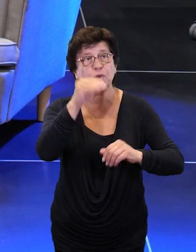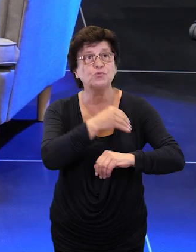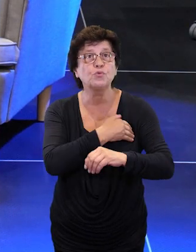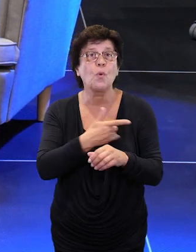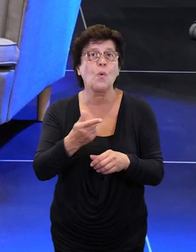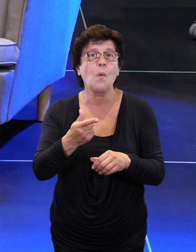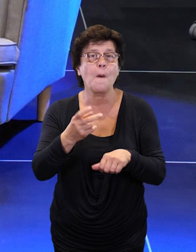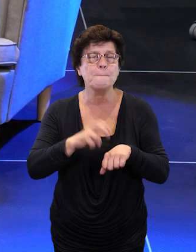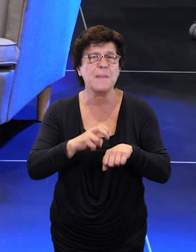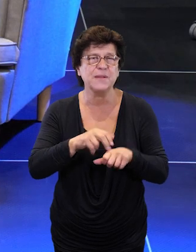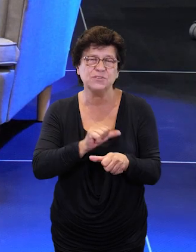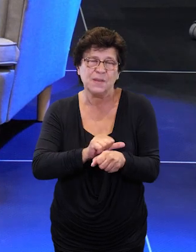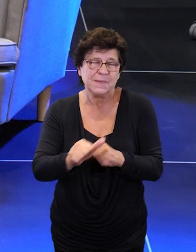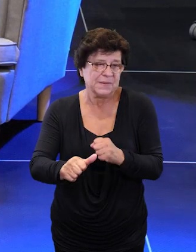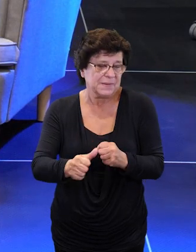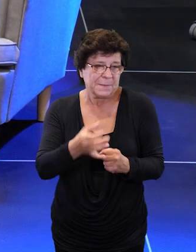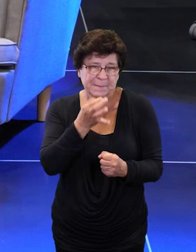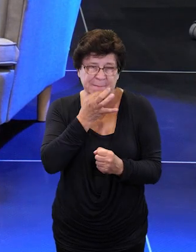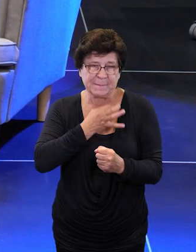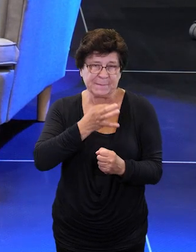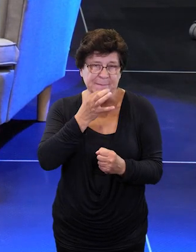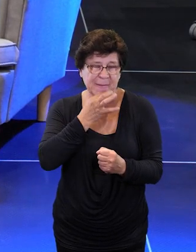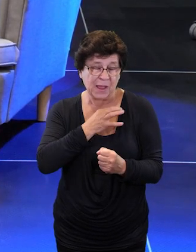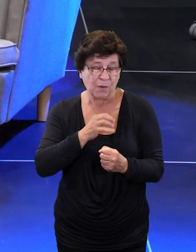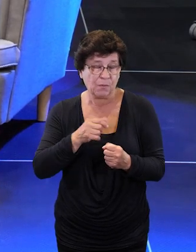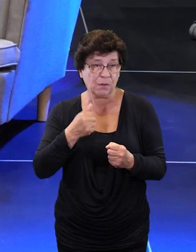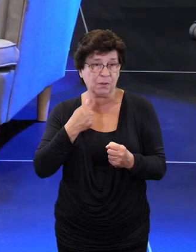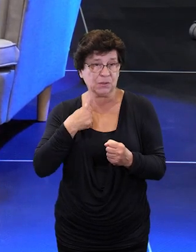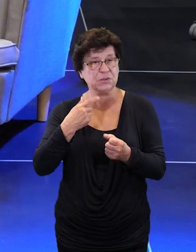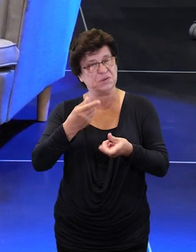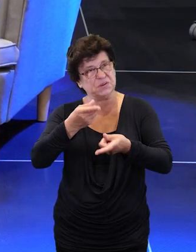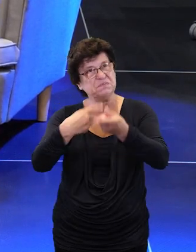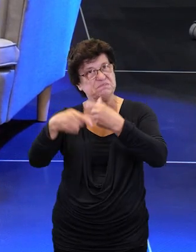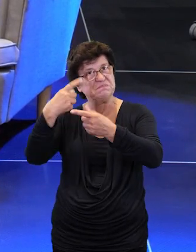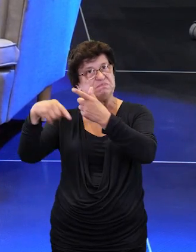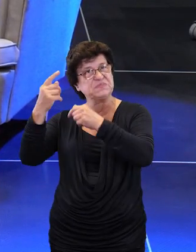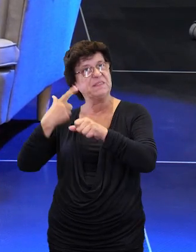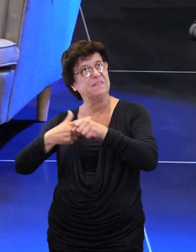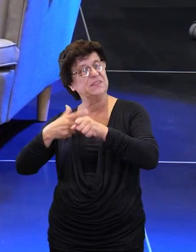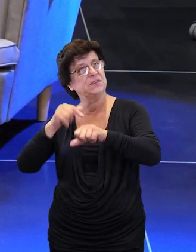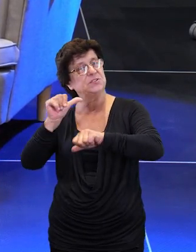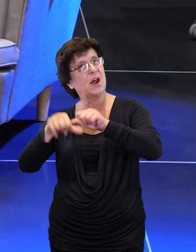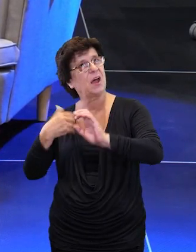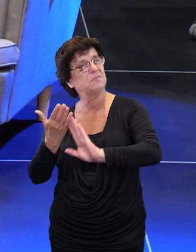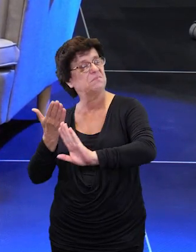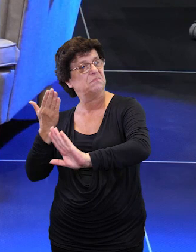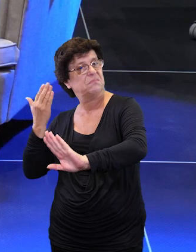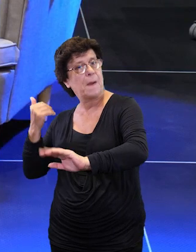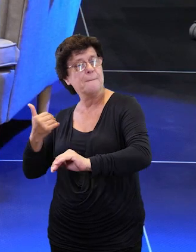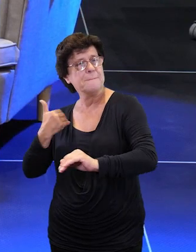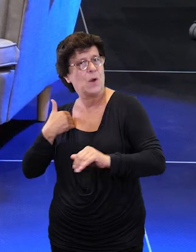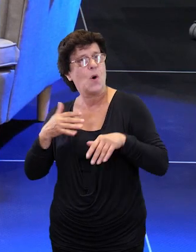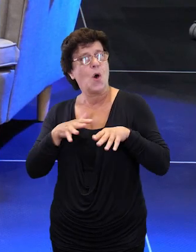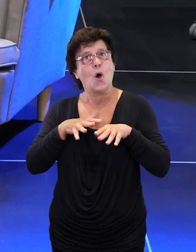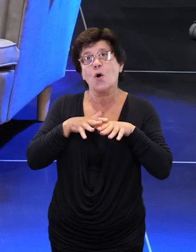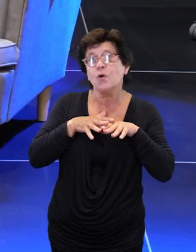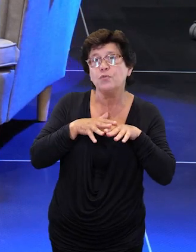bo cofając się kilkanaście, powiedzmy, dwadzieścia lat wstecz, było bardzo wiele na poziomie średnim,